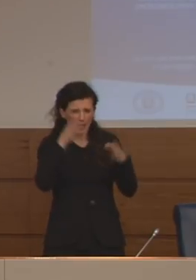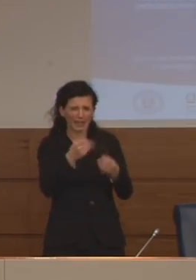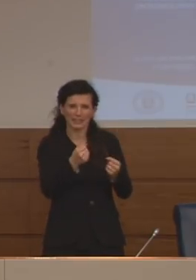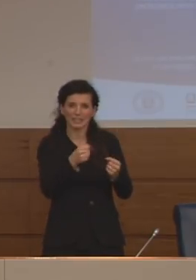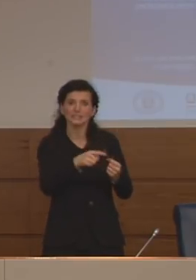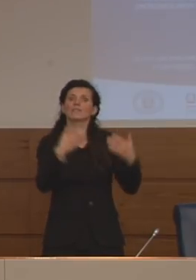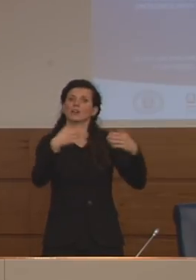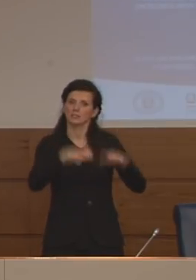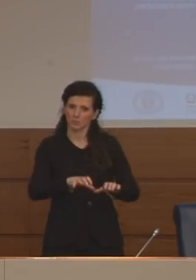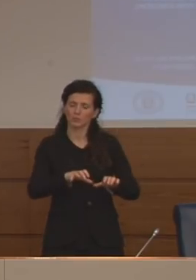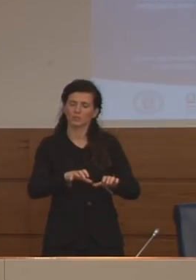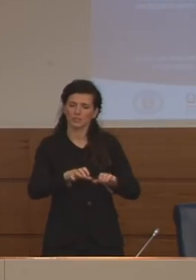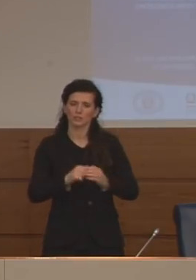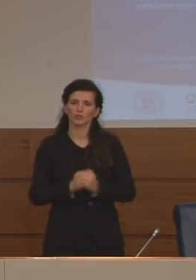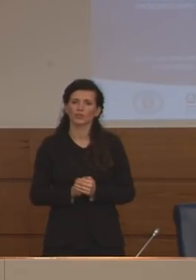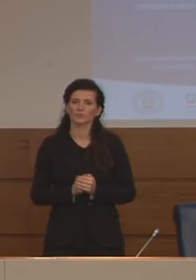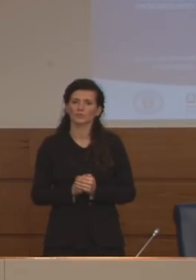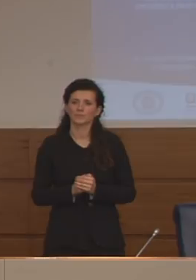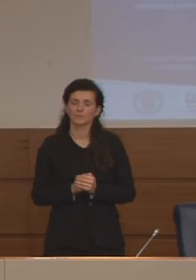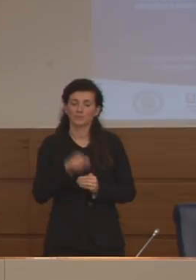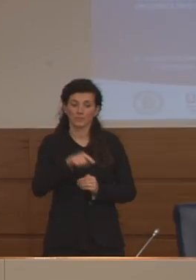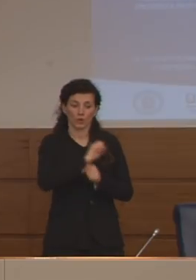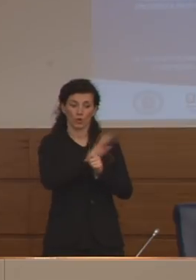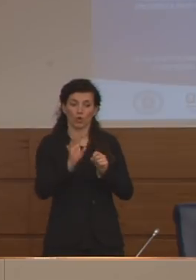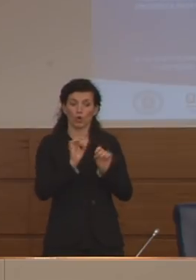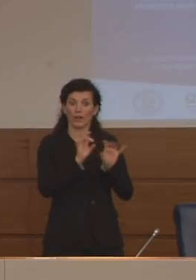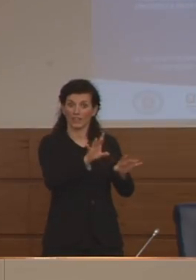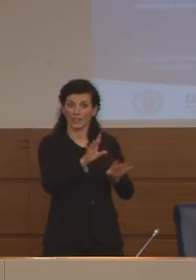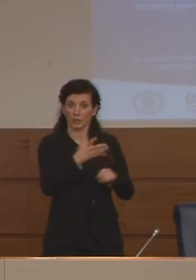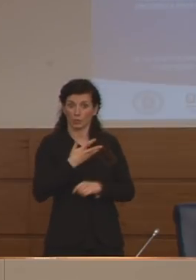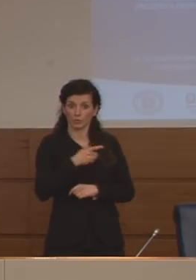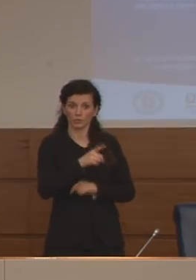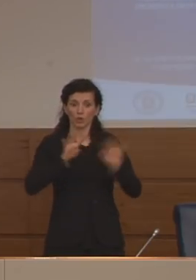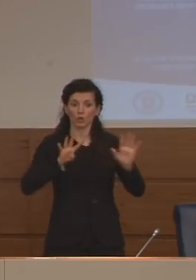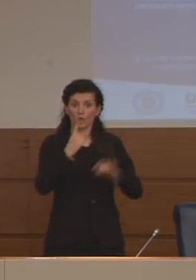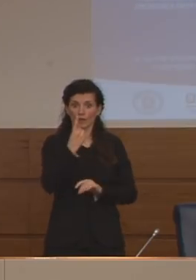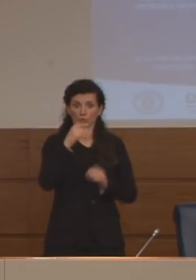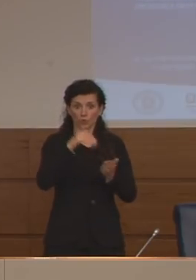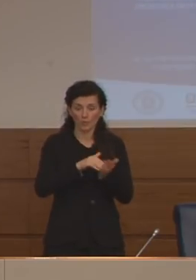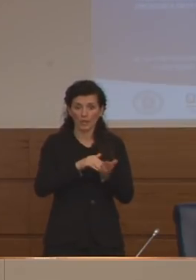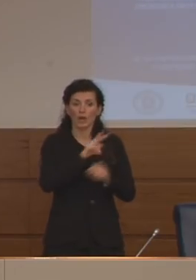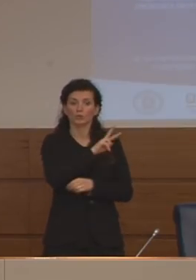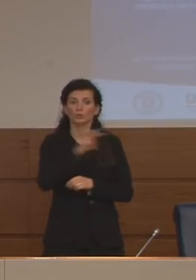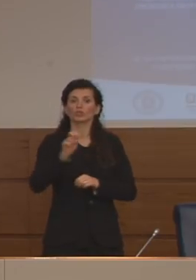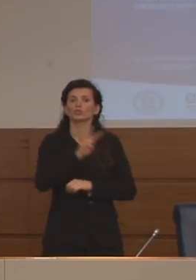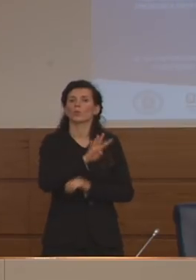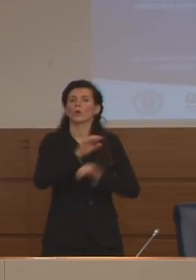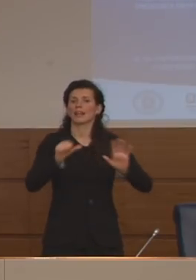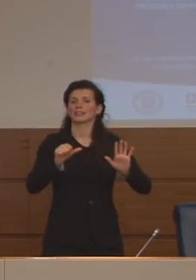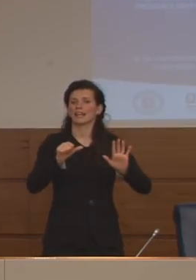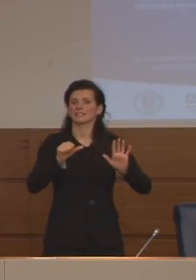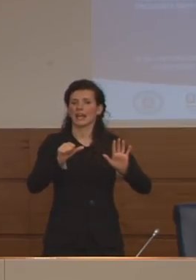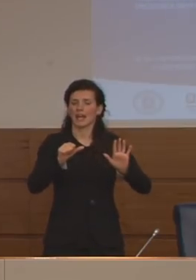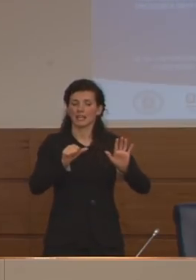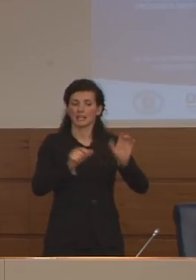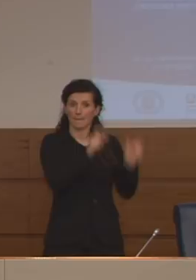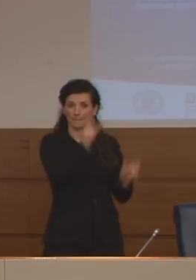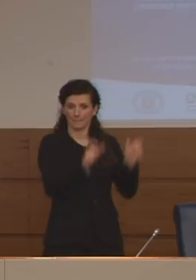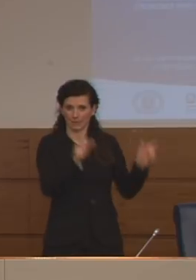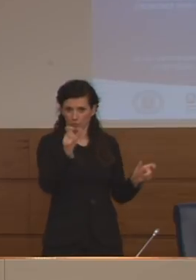Il totale delle persone attualmente positive è di 91.246 persone,